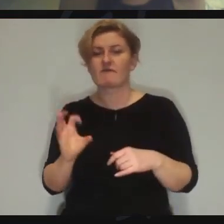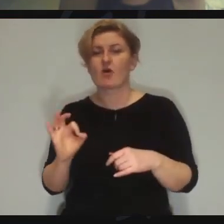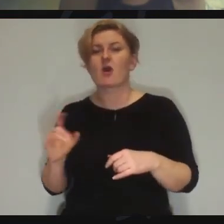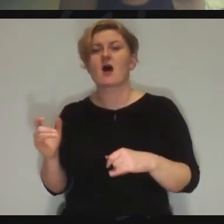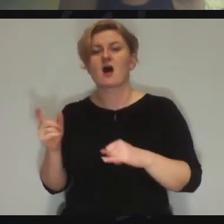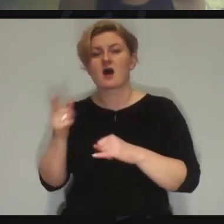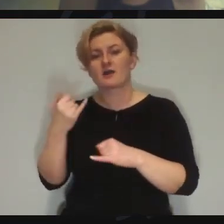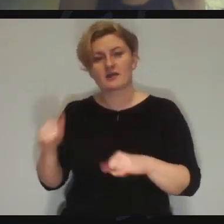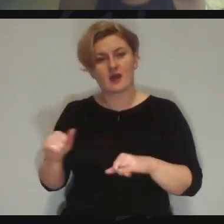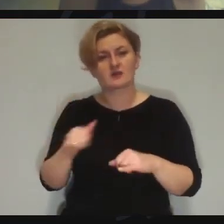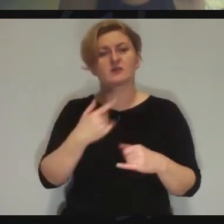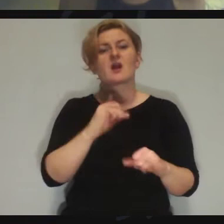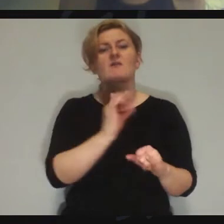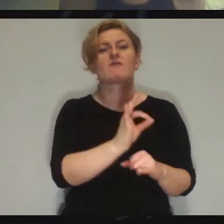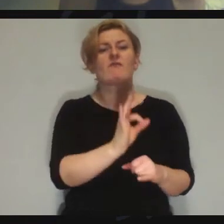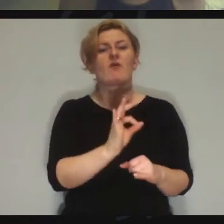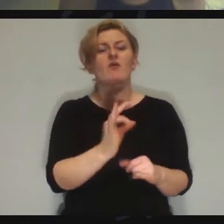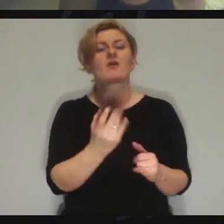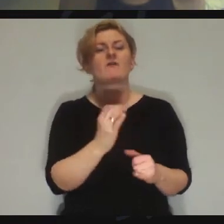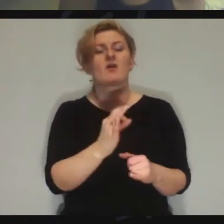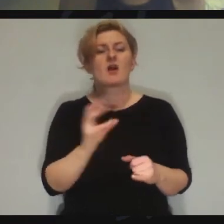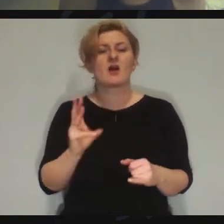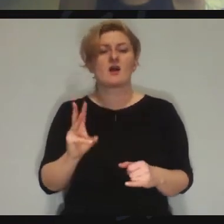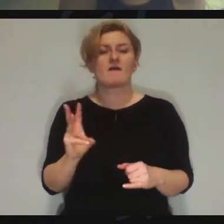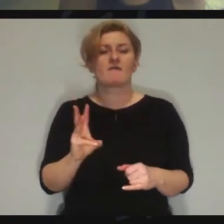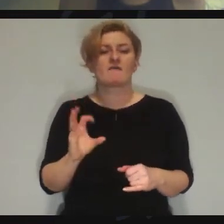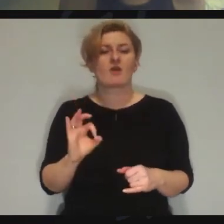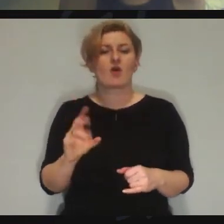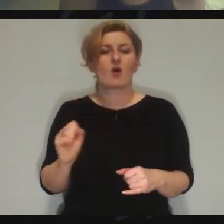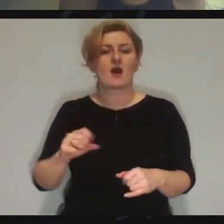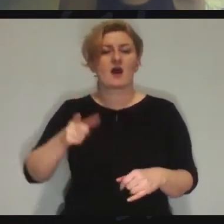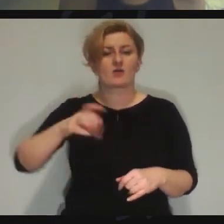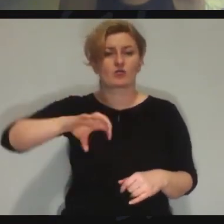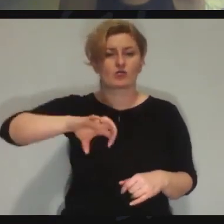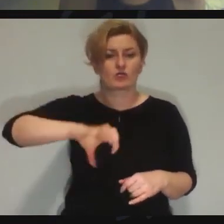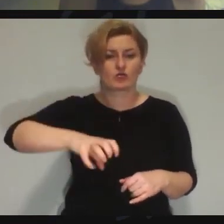Czy pracujesz z grupą stricte nad występem?